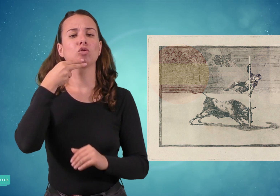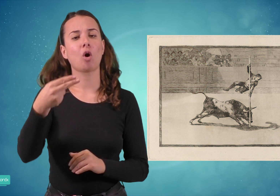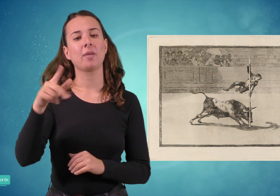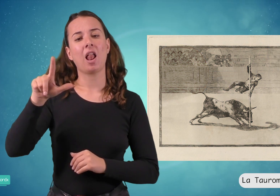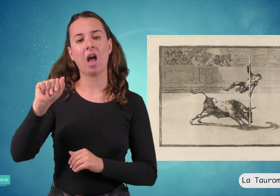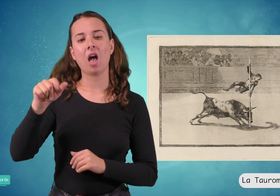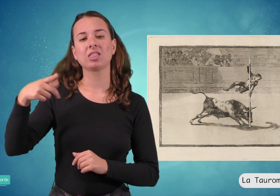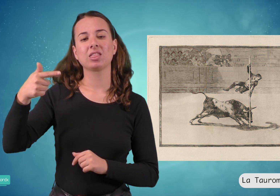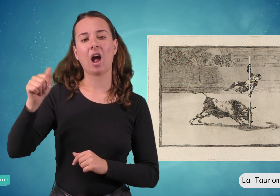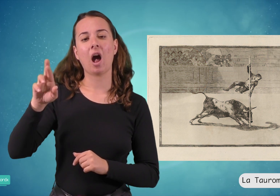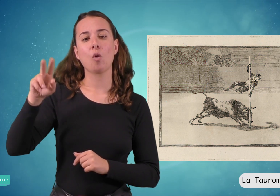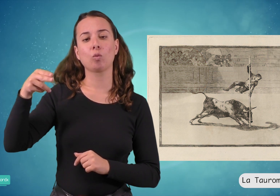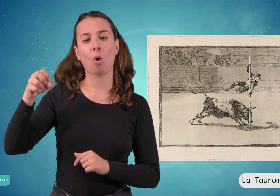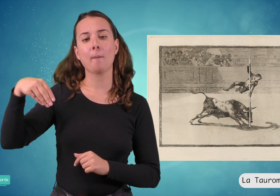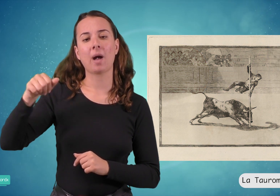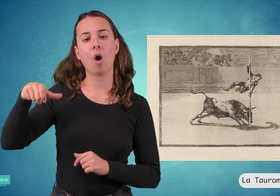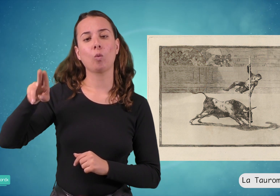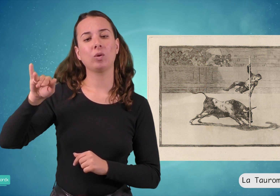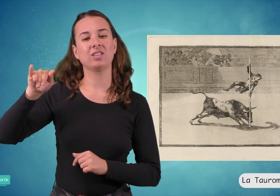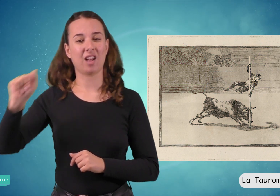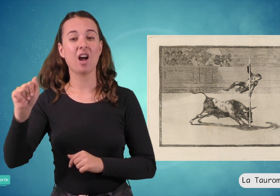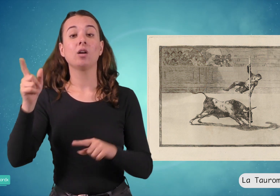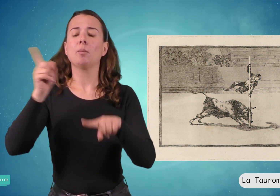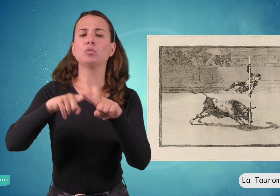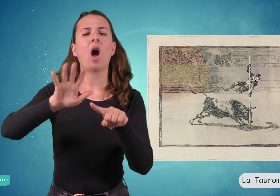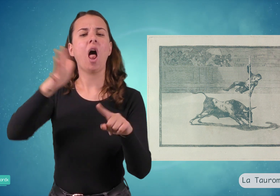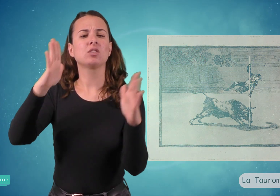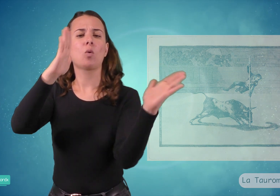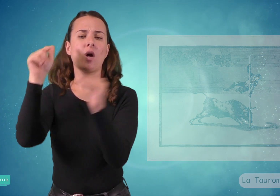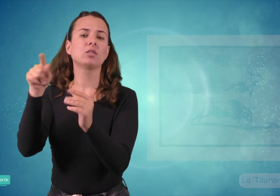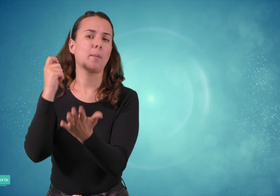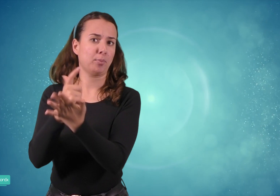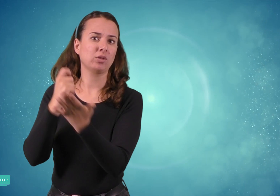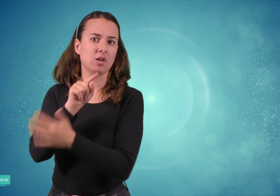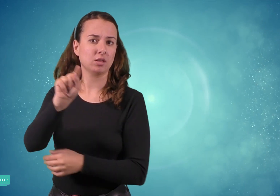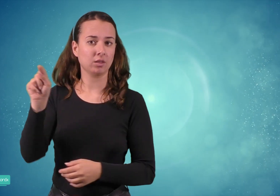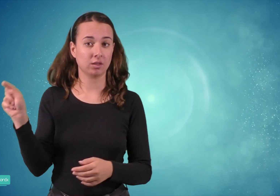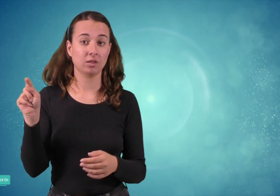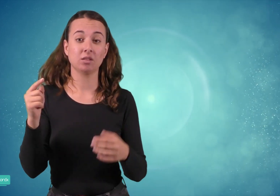La Tauromaquia ed altre serie di tele importanti.